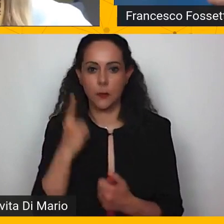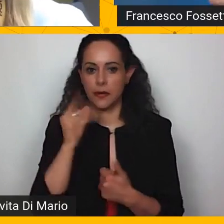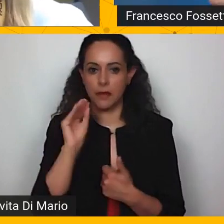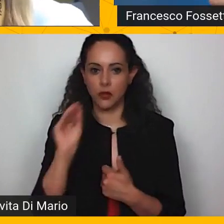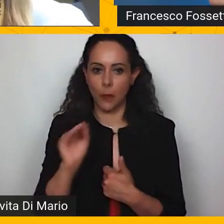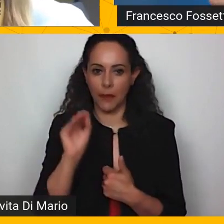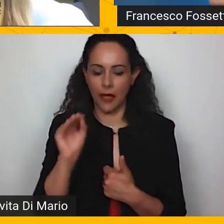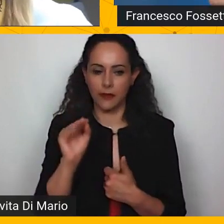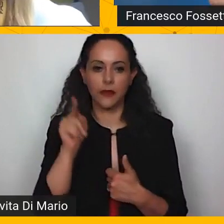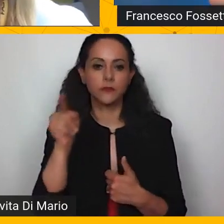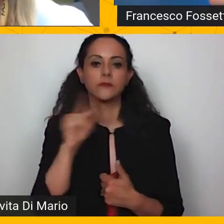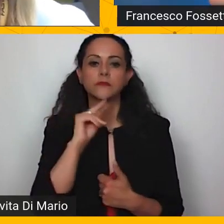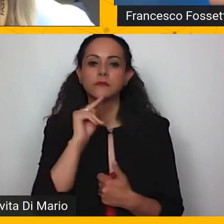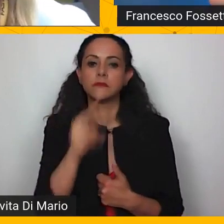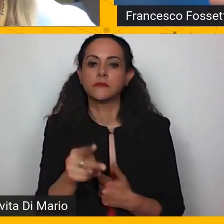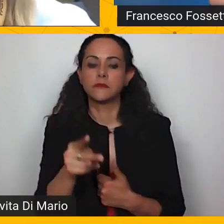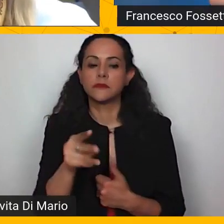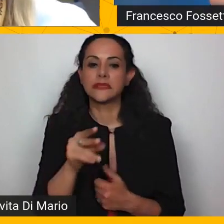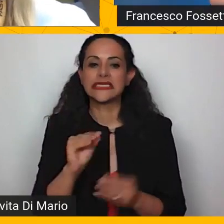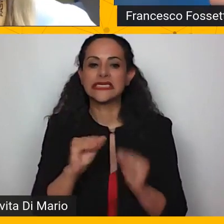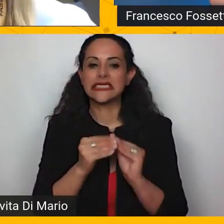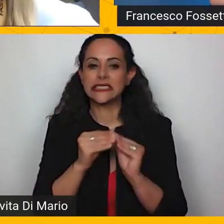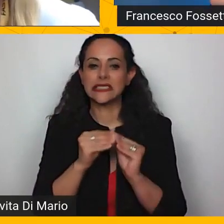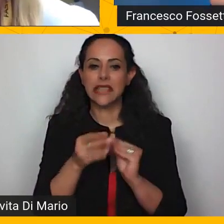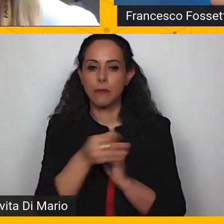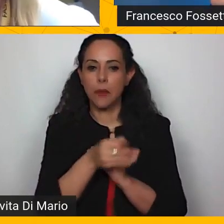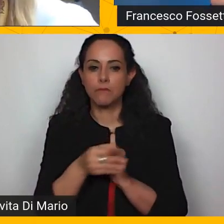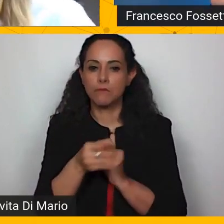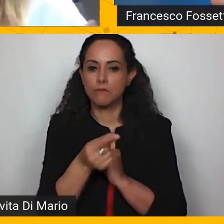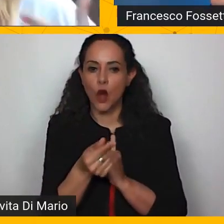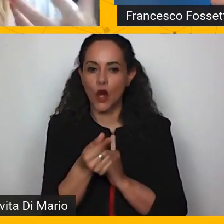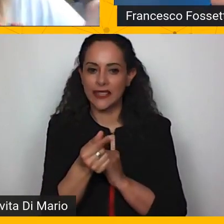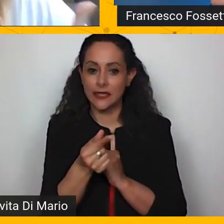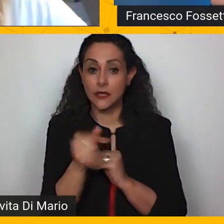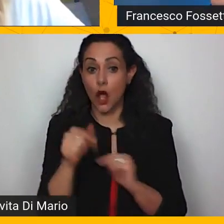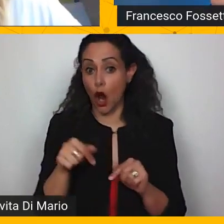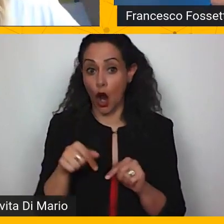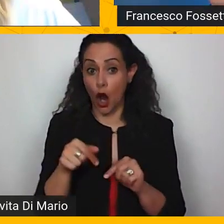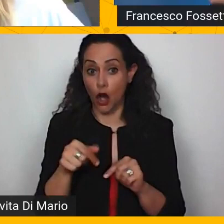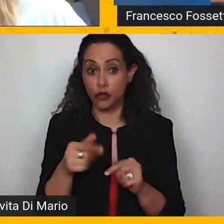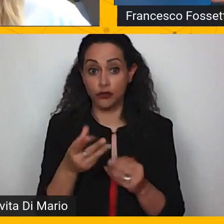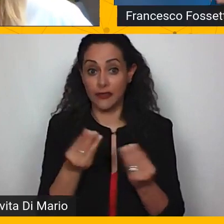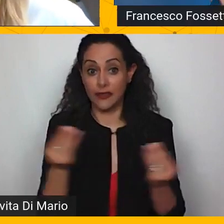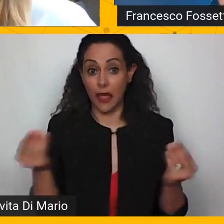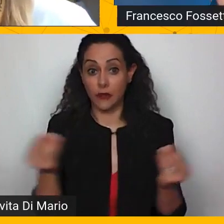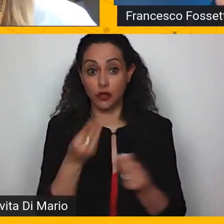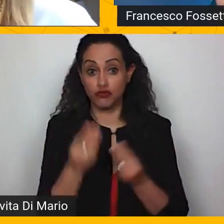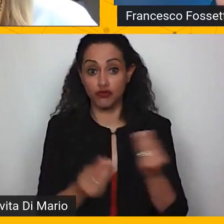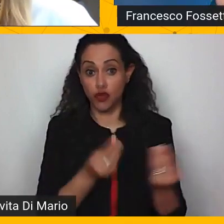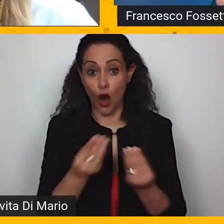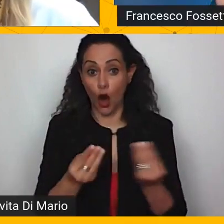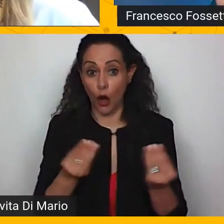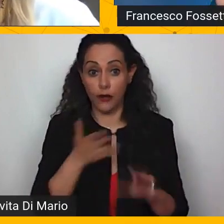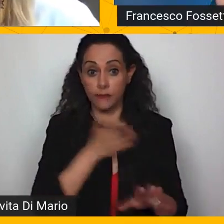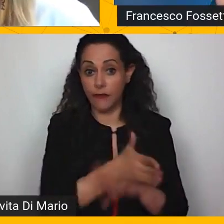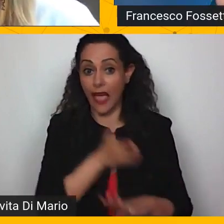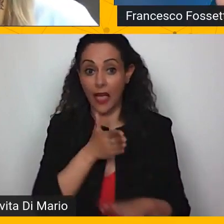Partirei subito con la prima domanda. Hai citato i sistemi di monetizzazione. Oggi molti